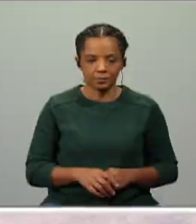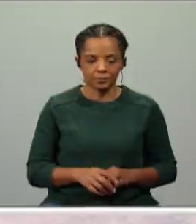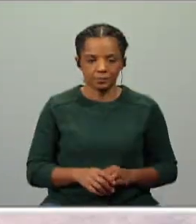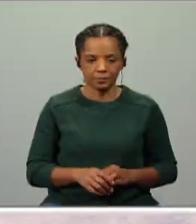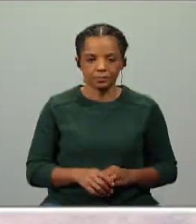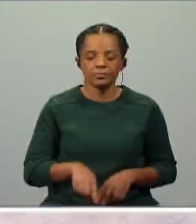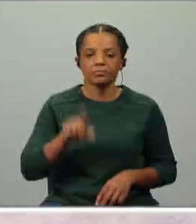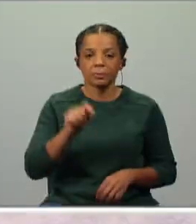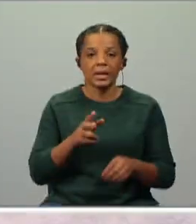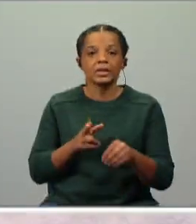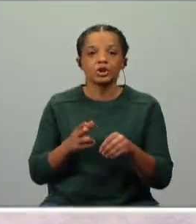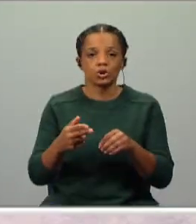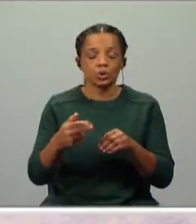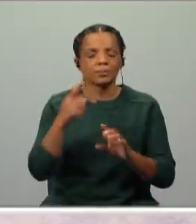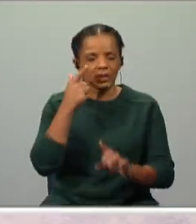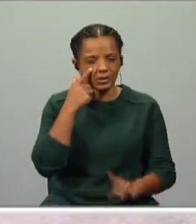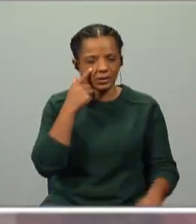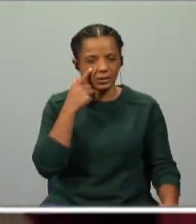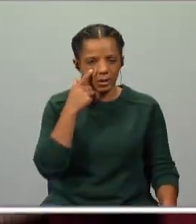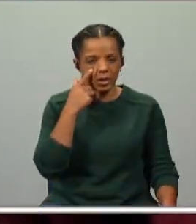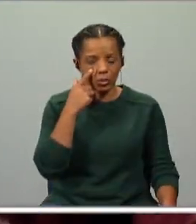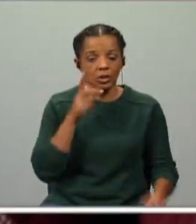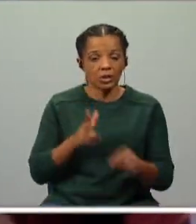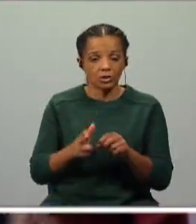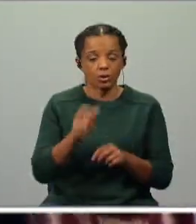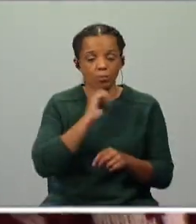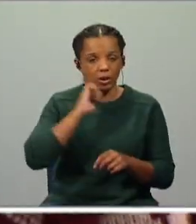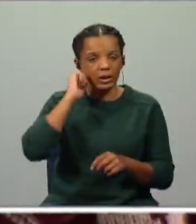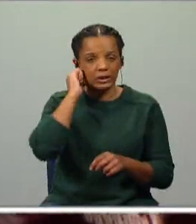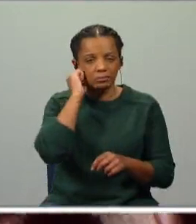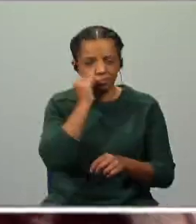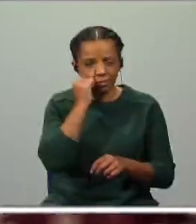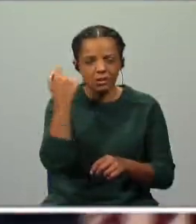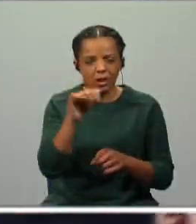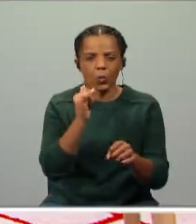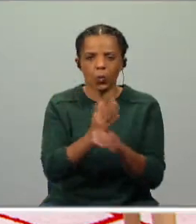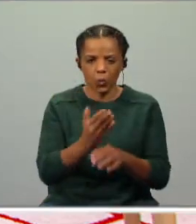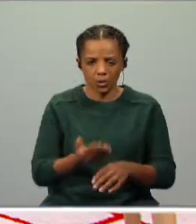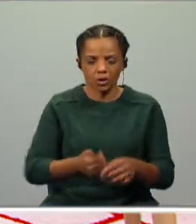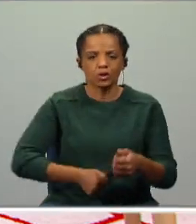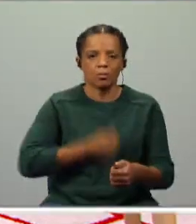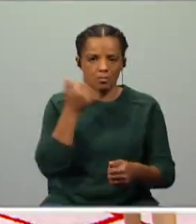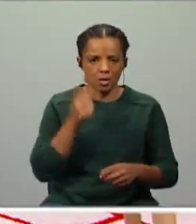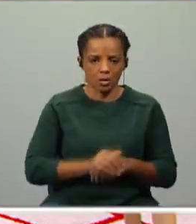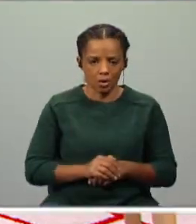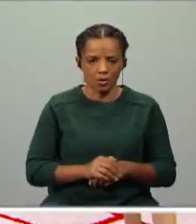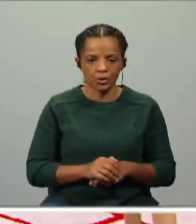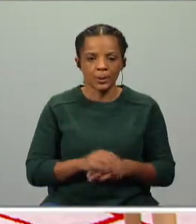utilizamos tesoura, atenção que esta, esta pode aleijar, vocês têm umas mais redondas são melhores, utilizamos